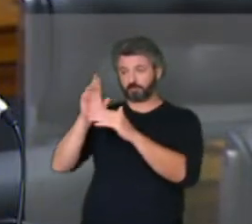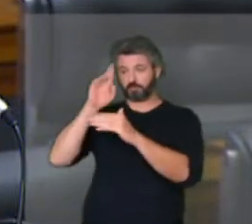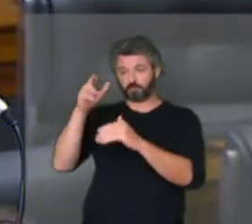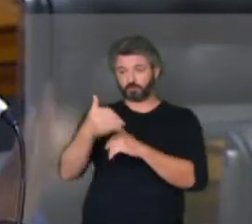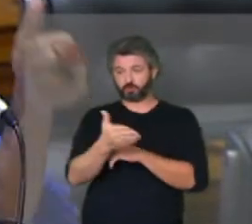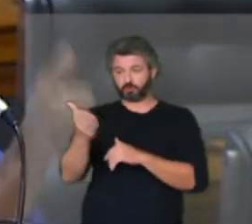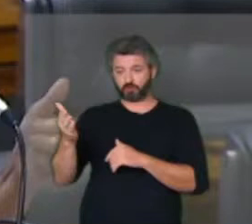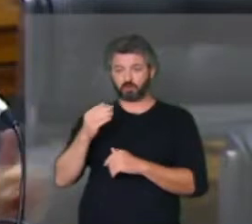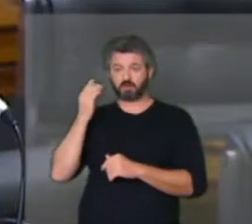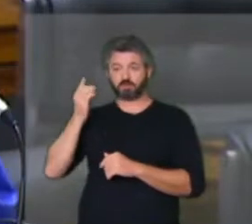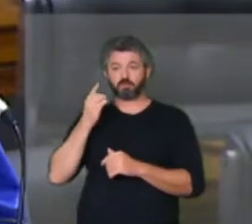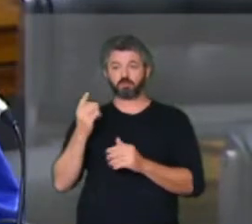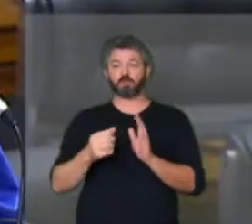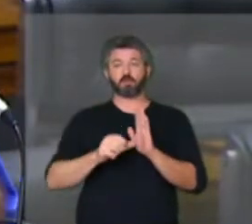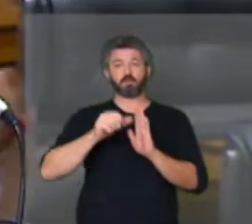SENHORAS DEPUTADAS. PRIMEIRO